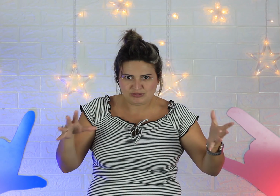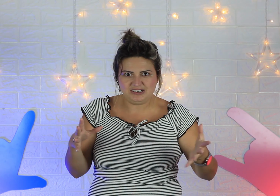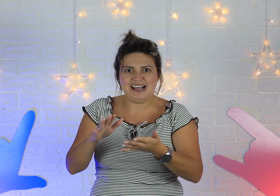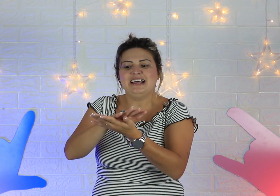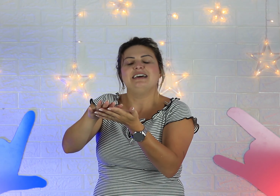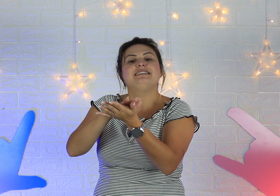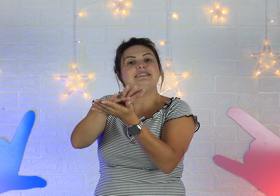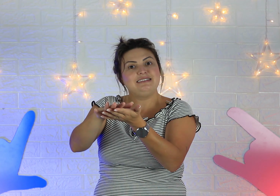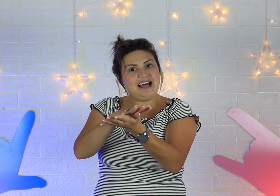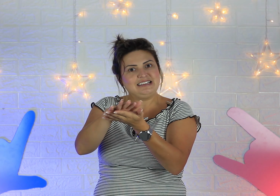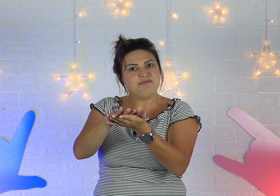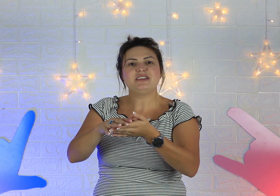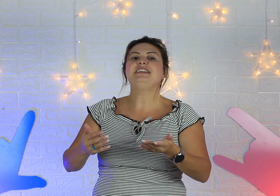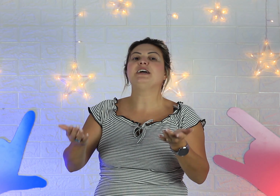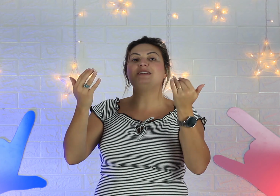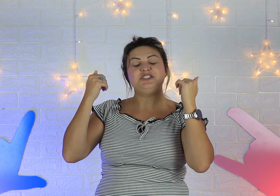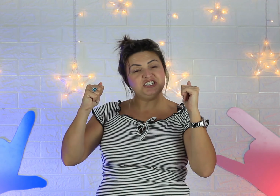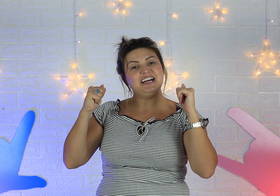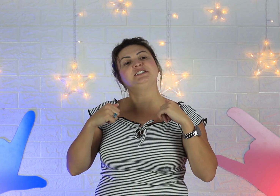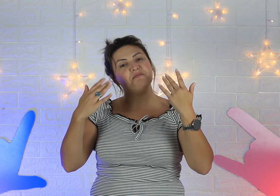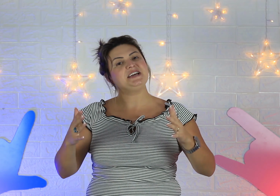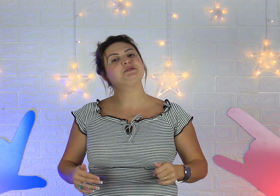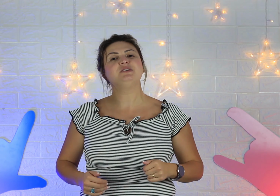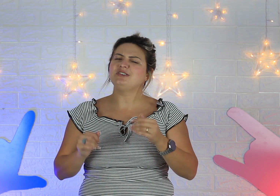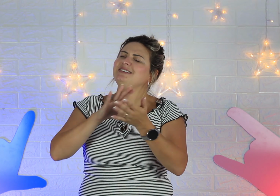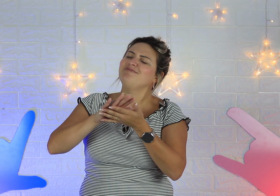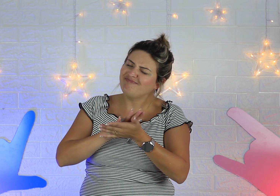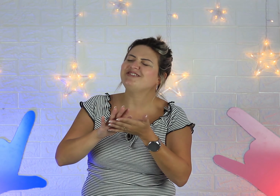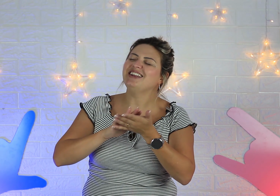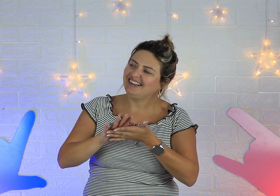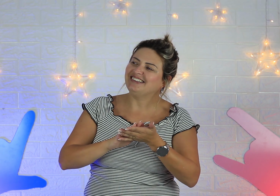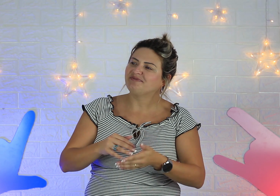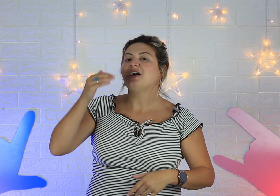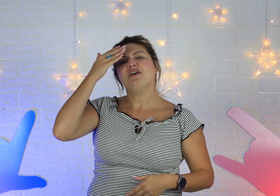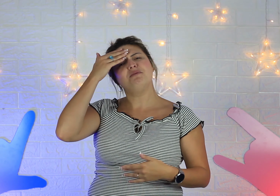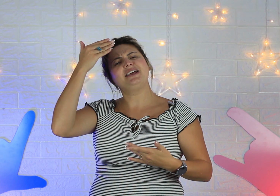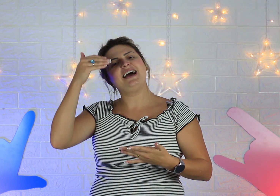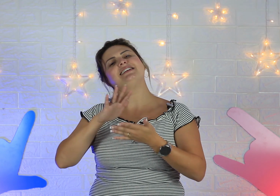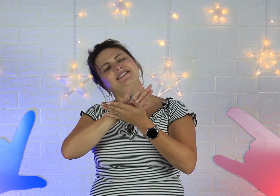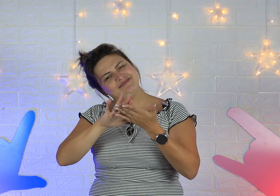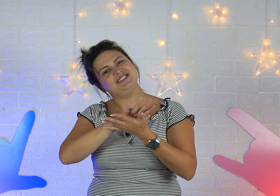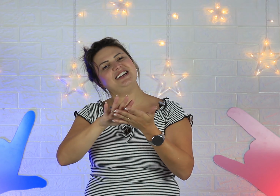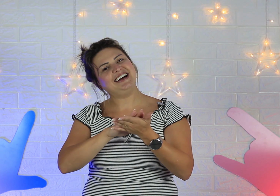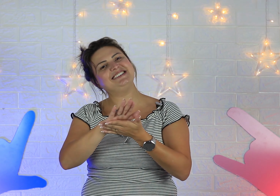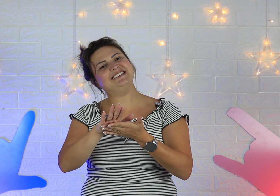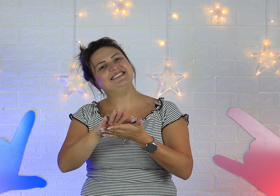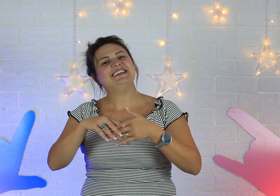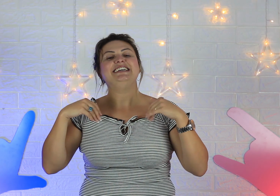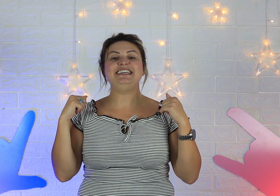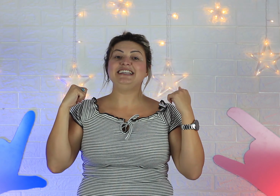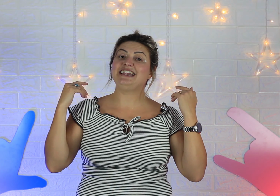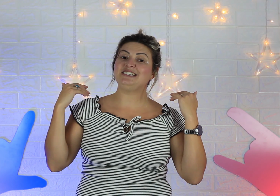nada não terminar nada então esse de nada também responde né Assim que nada obrigada de nada e